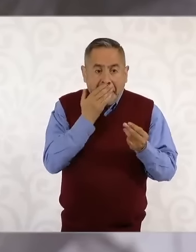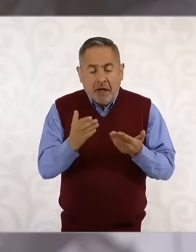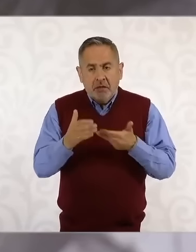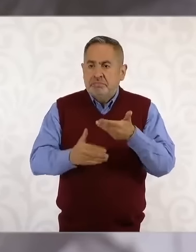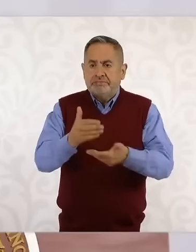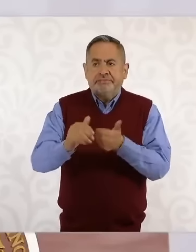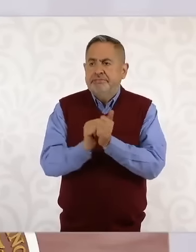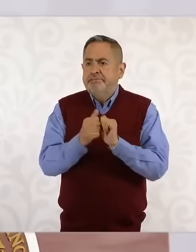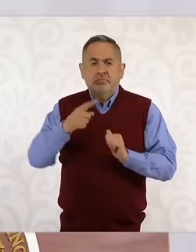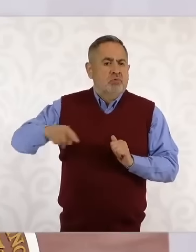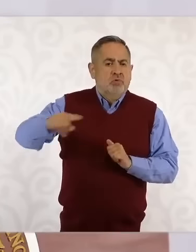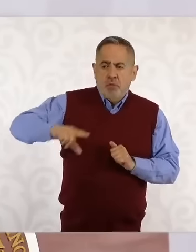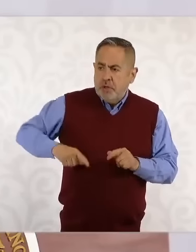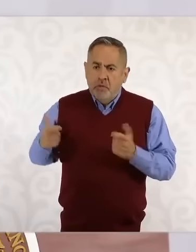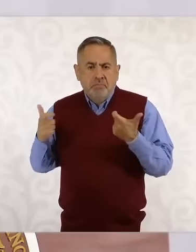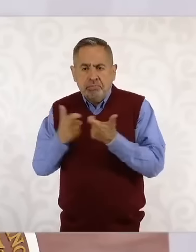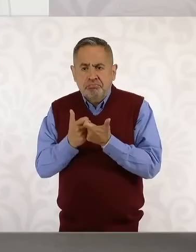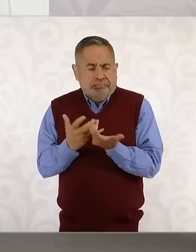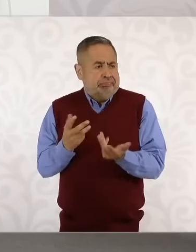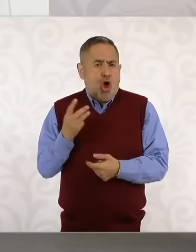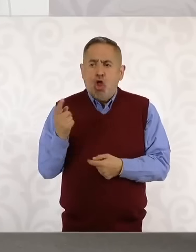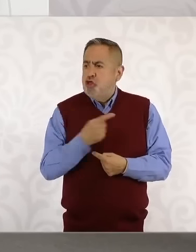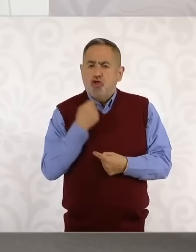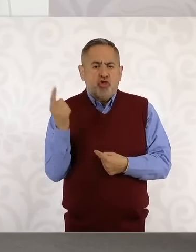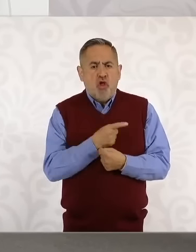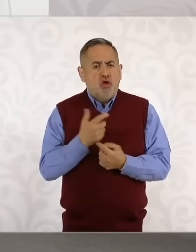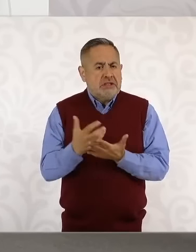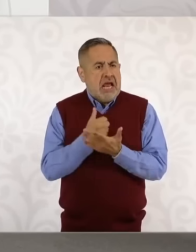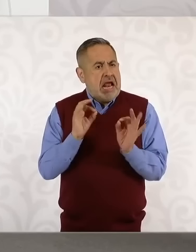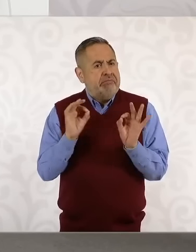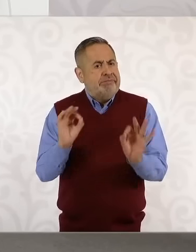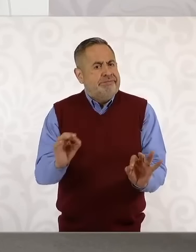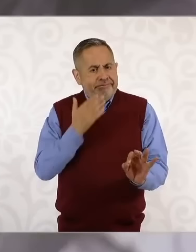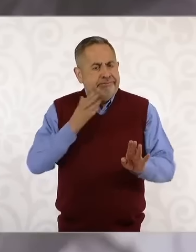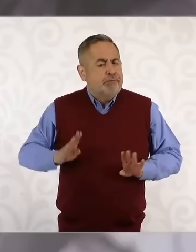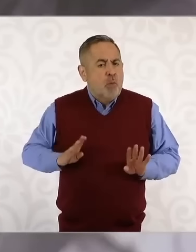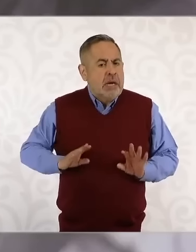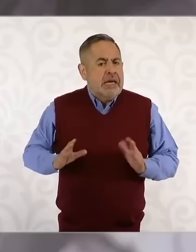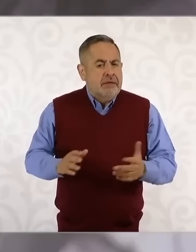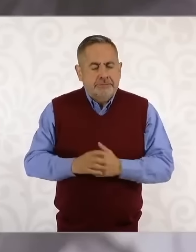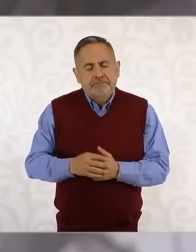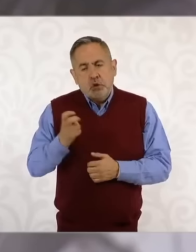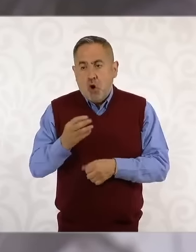necesita nuestro país. Entonces, en resumen, eh la respuesta a esta primera convocatoria fue muy